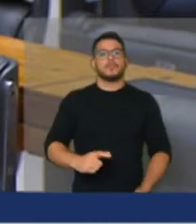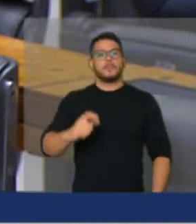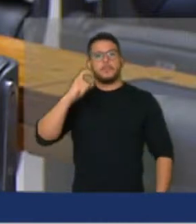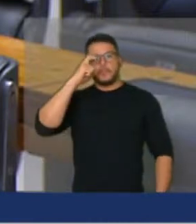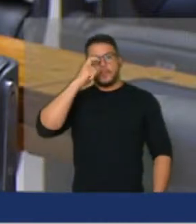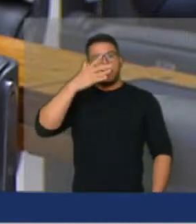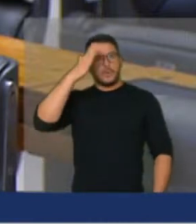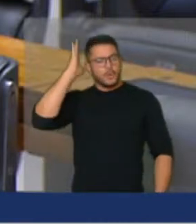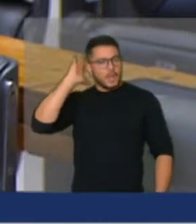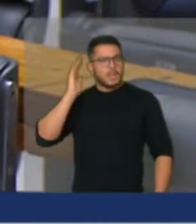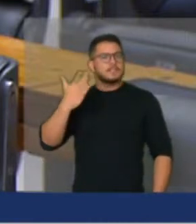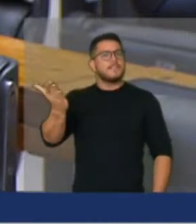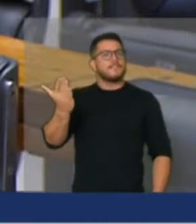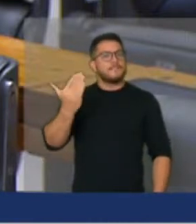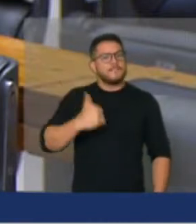COM QUEM QUISER OUVIR. NÓS